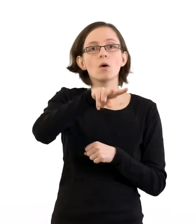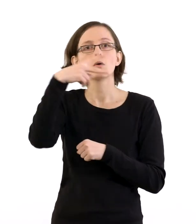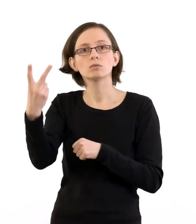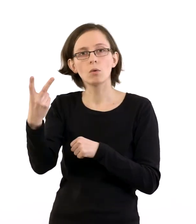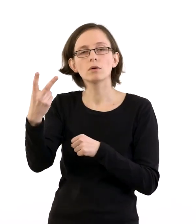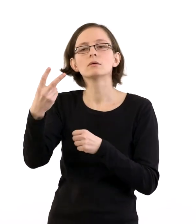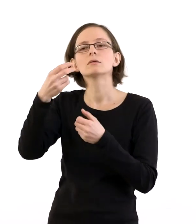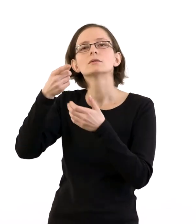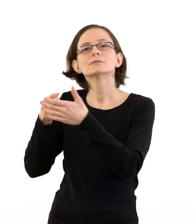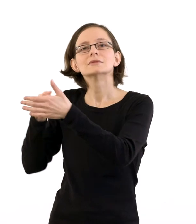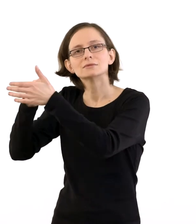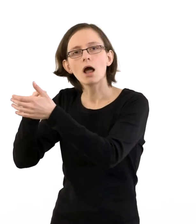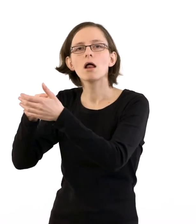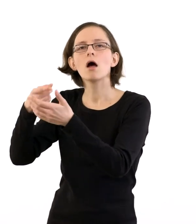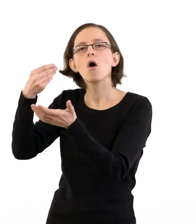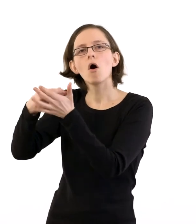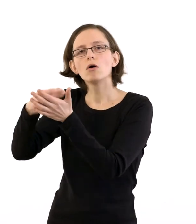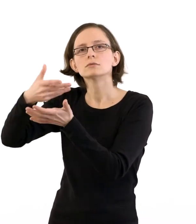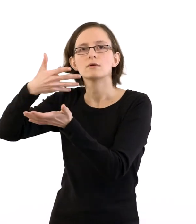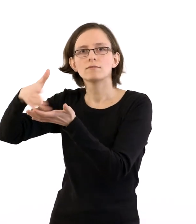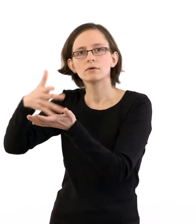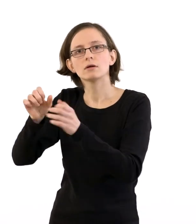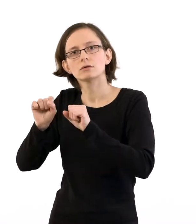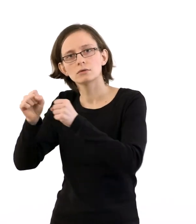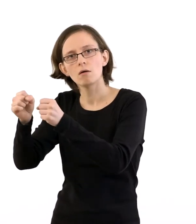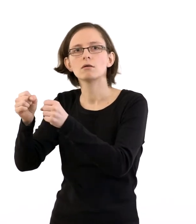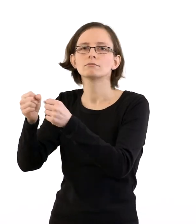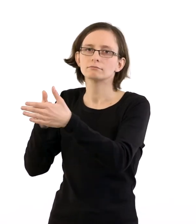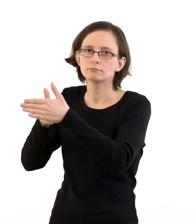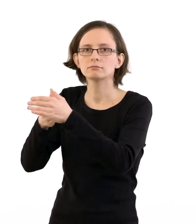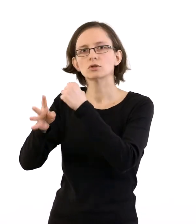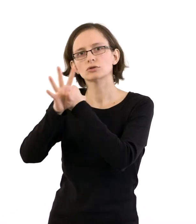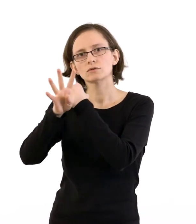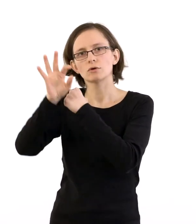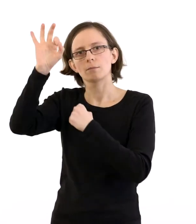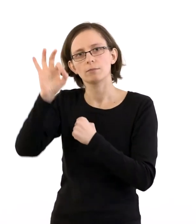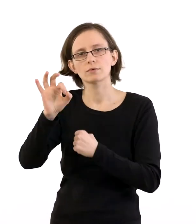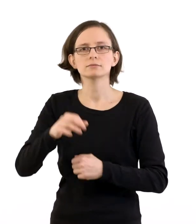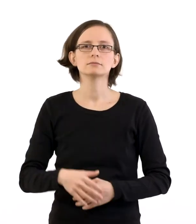natomiast na koszty działalności przeznaczane jest maksymalnie 90% kosztów.